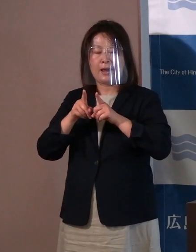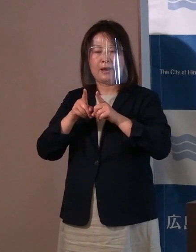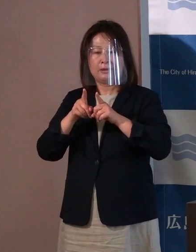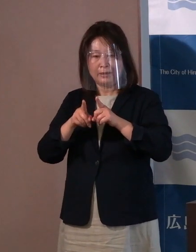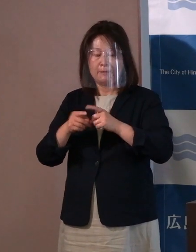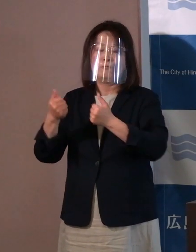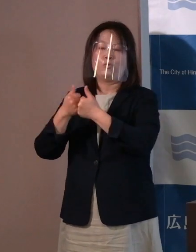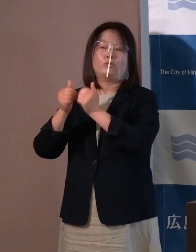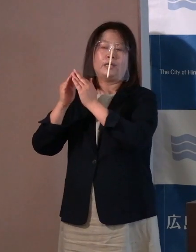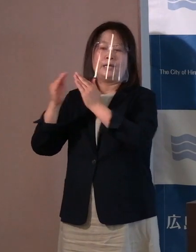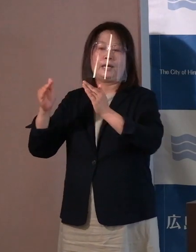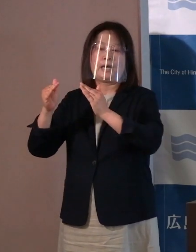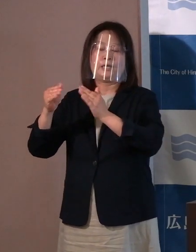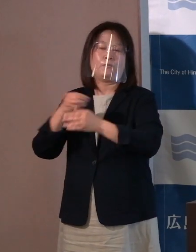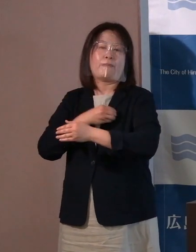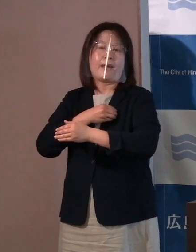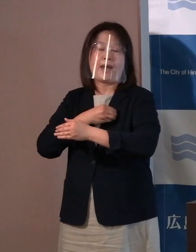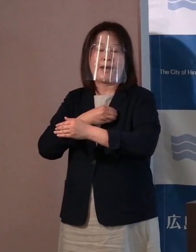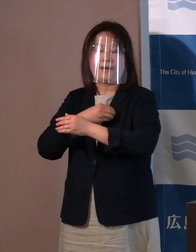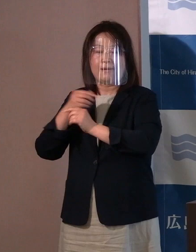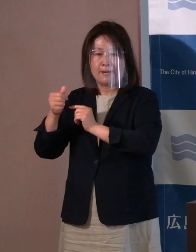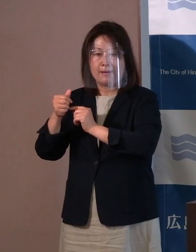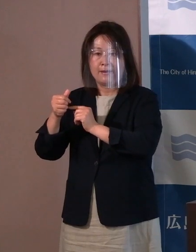懇談会のメンバーの方から 名前が挙がりまして､